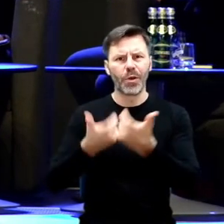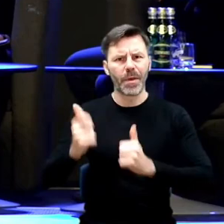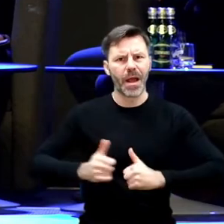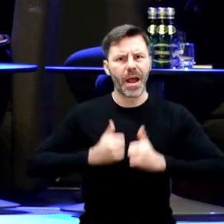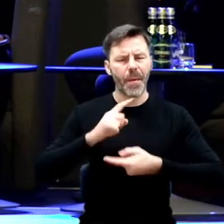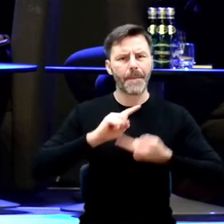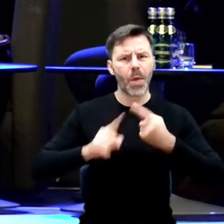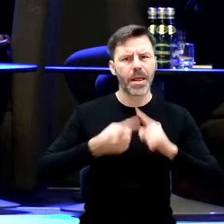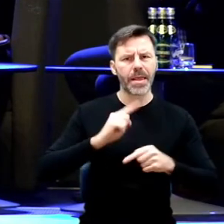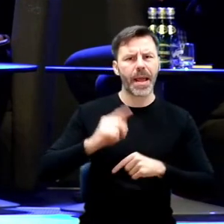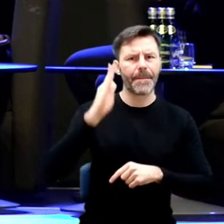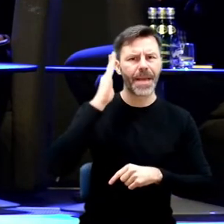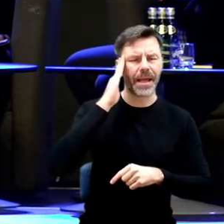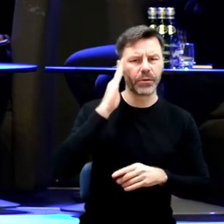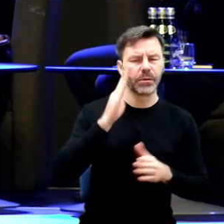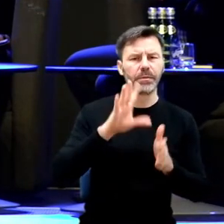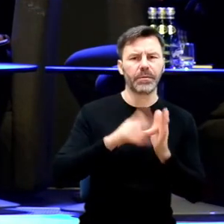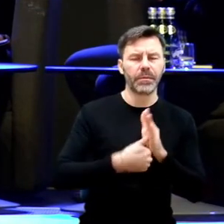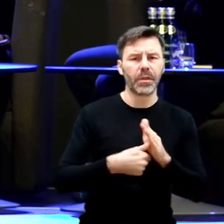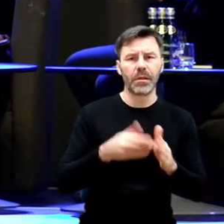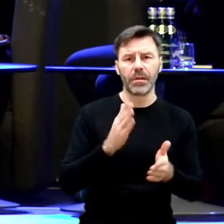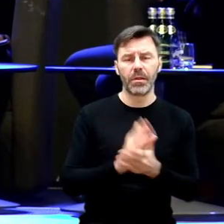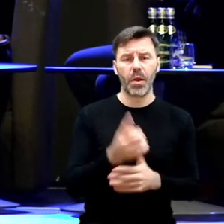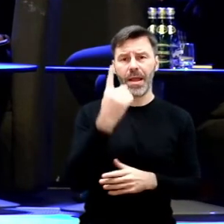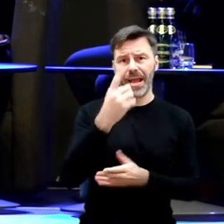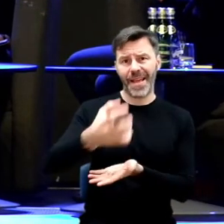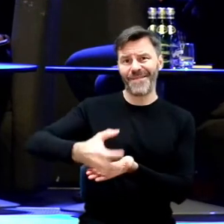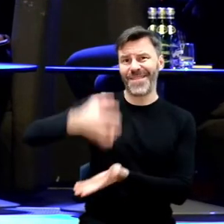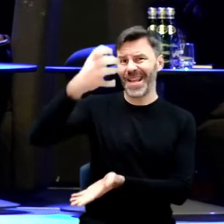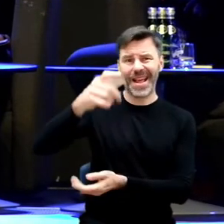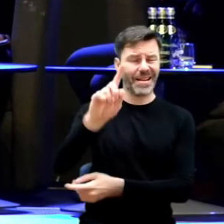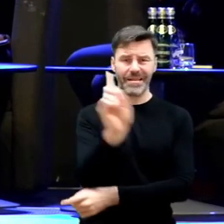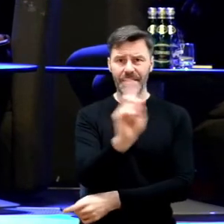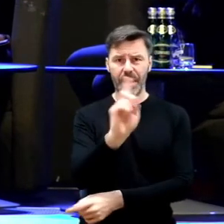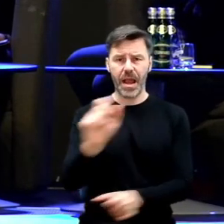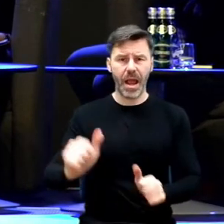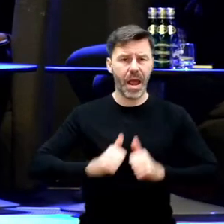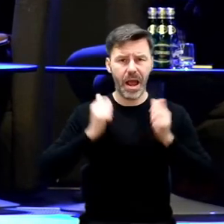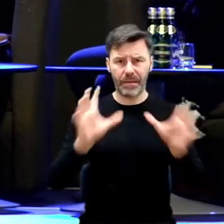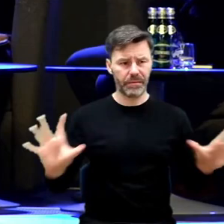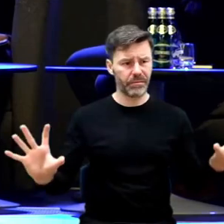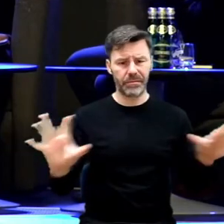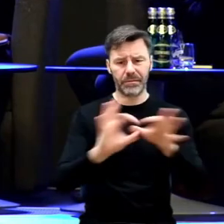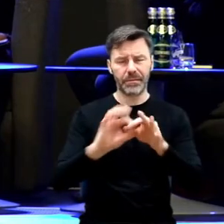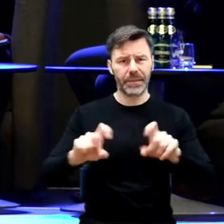żeby ona nie była jednym z sektorów, jednych z filarów, ale żeby ona była w tym całym systemie powiązana.